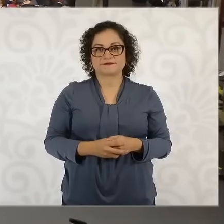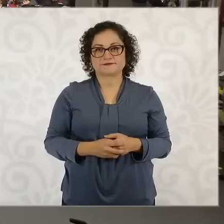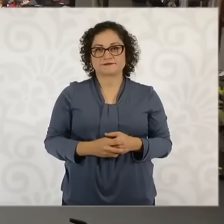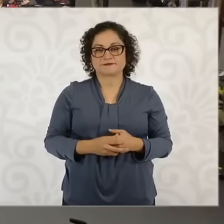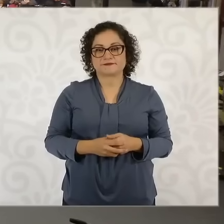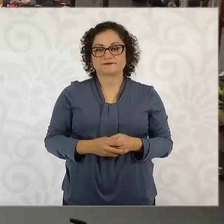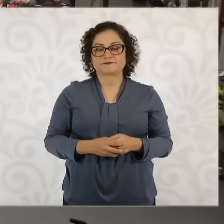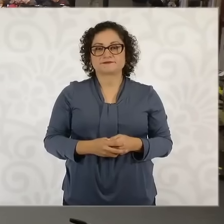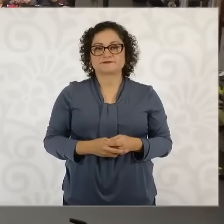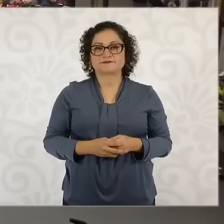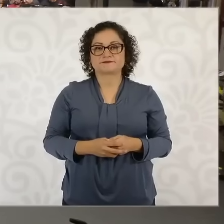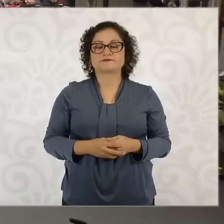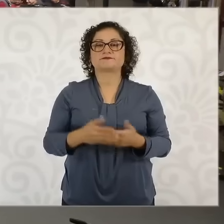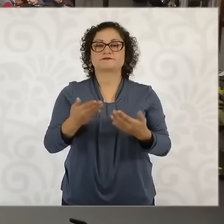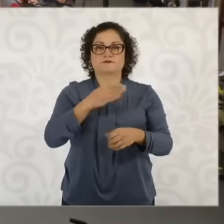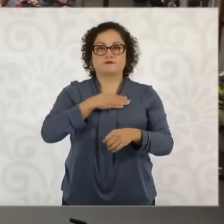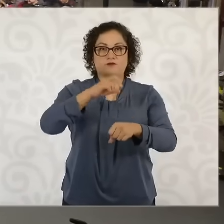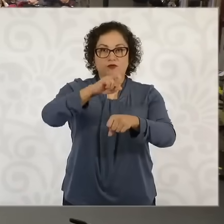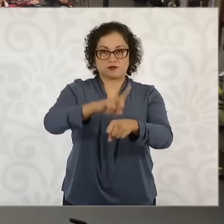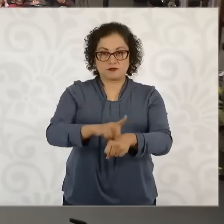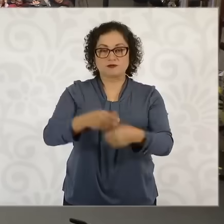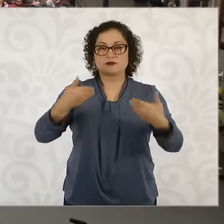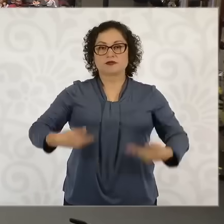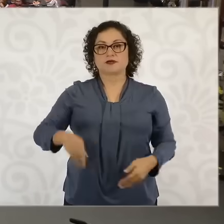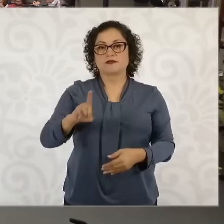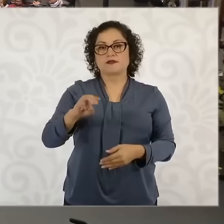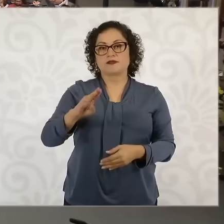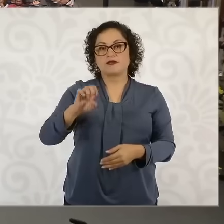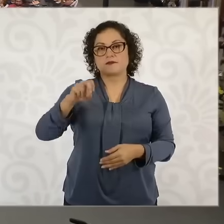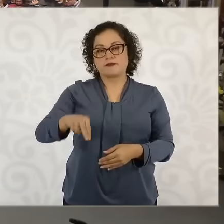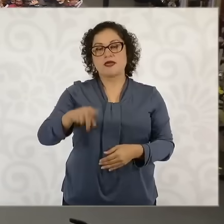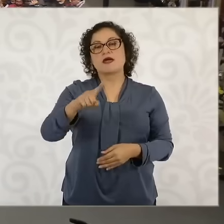Sí. Eh, buenos días, presidenta Demi Duarte de Sonora Power. Eh, bueno, eh, recientemente